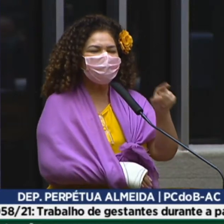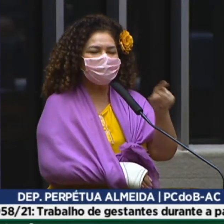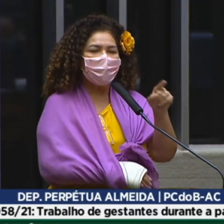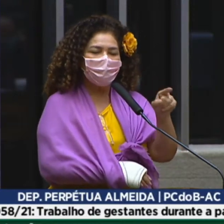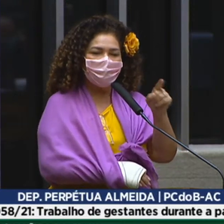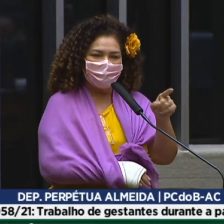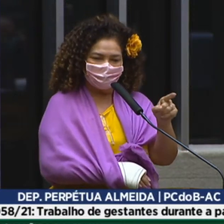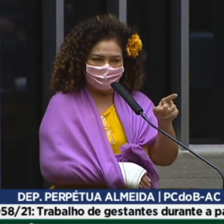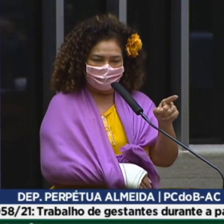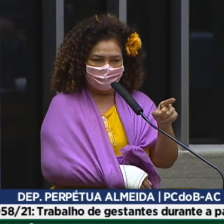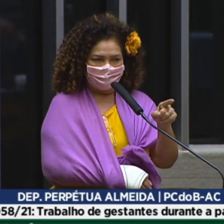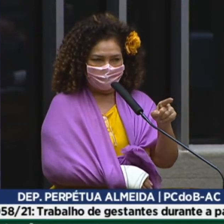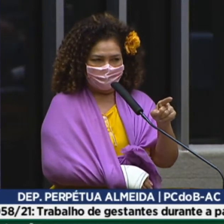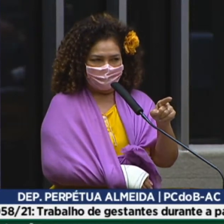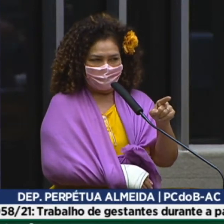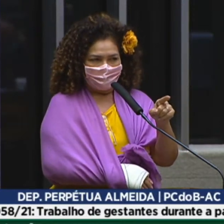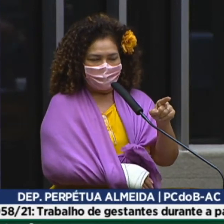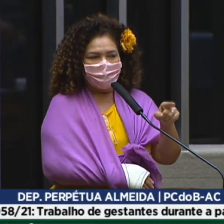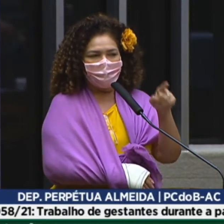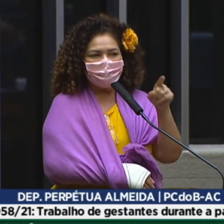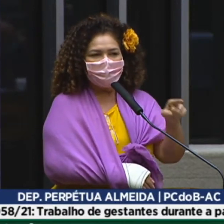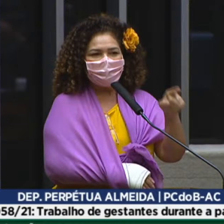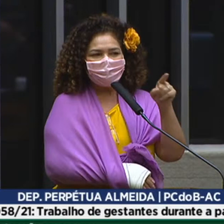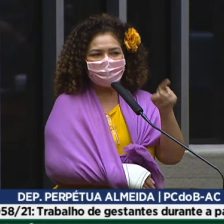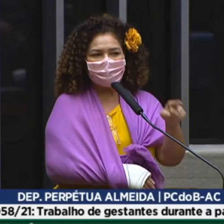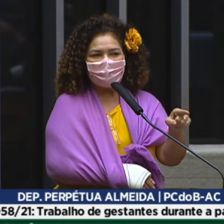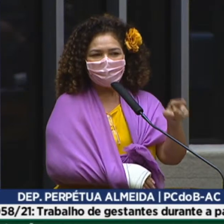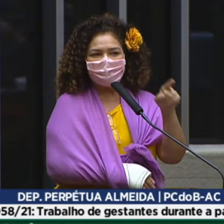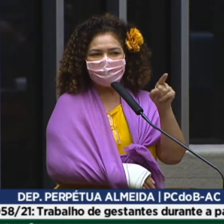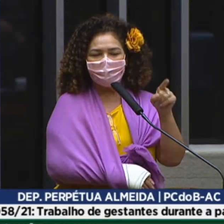NÃO USEM ESTE ARGUMENTO QUE OBRIGA AS GRÁVIDAS VOLTAREM AO TRABALHO COM ESSA JUSTIFICATIVA DE QUE GRAVIDEZ